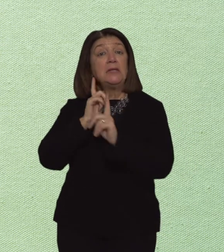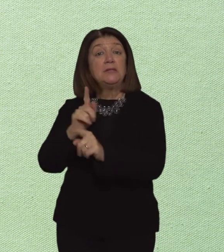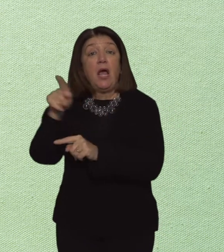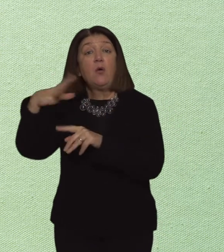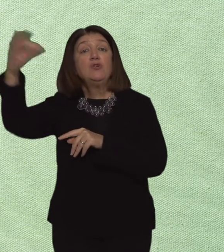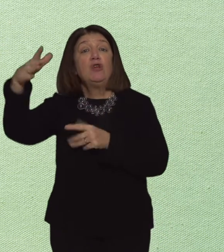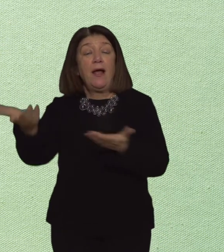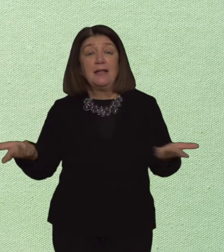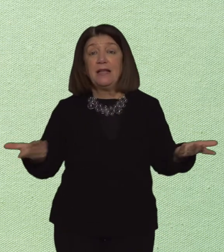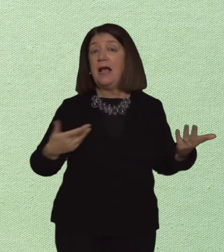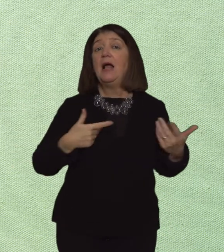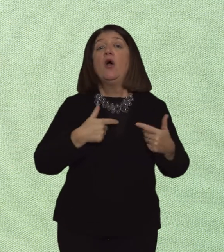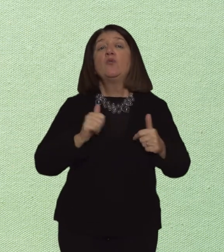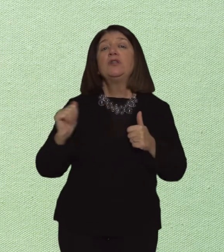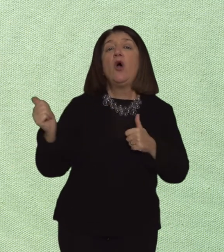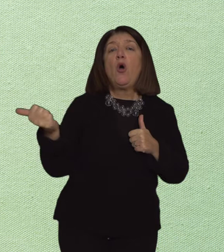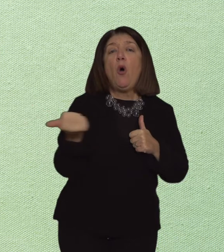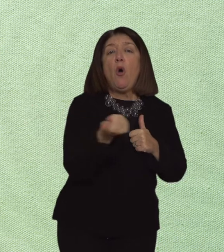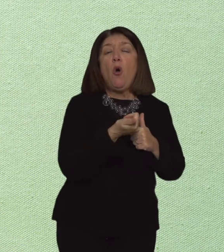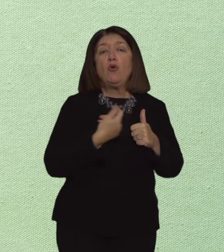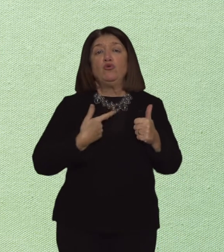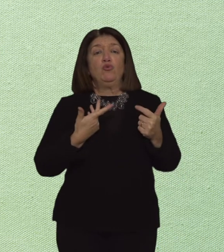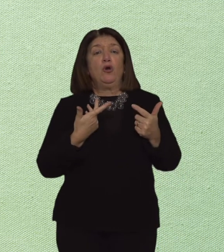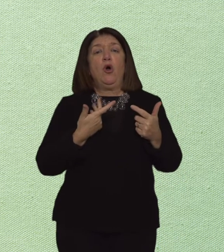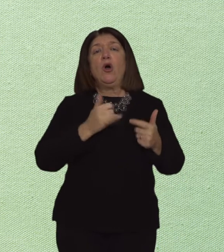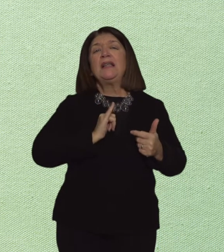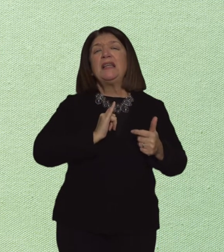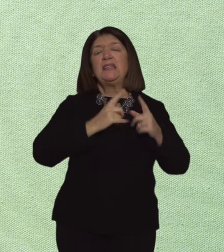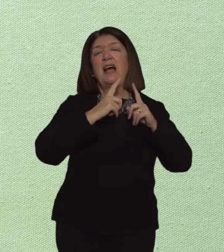attraverso un riconoscimento mio o dell'altro, rispetto a quelle che sono le identità che io